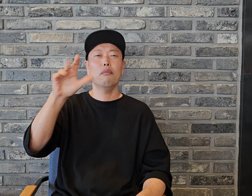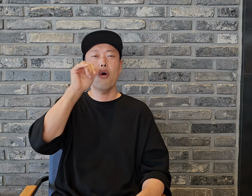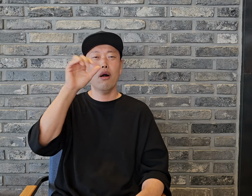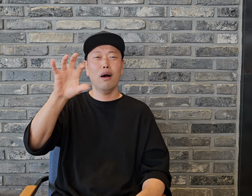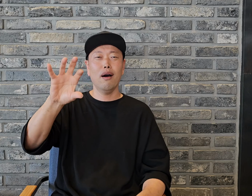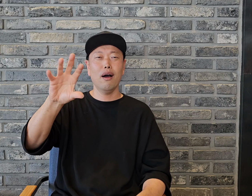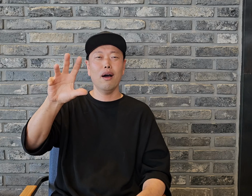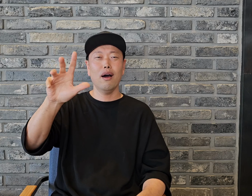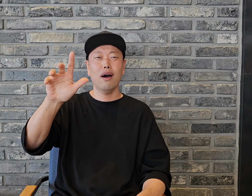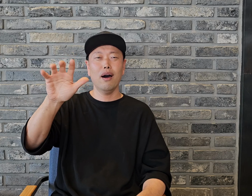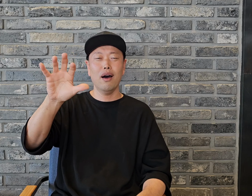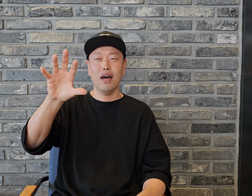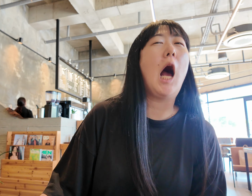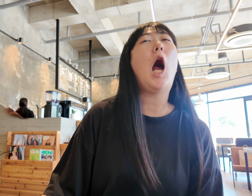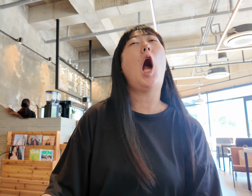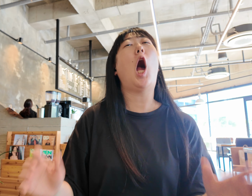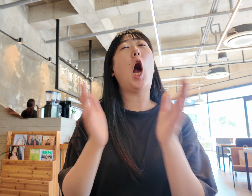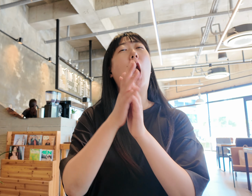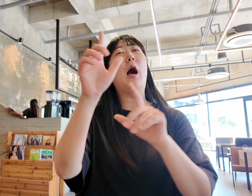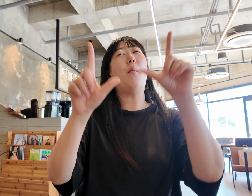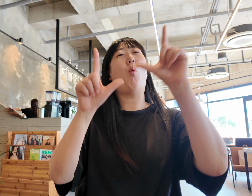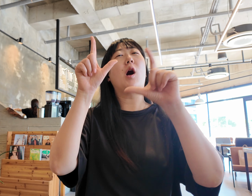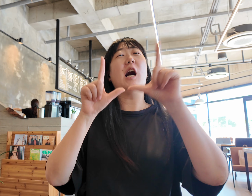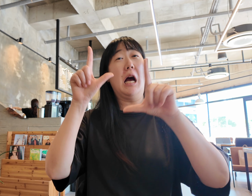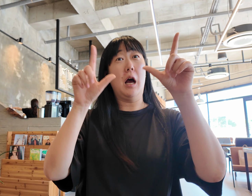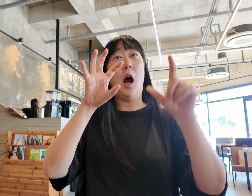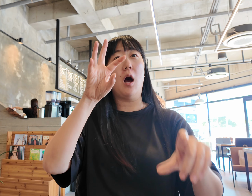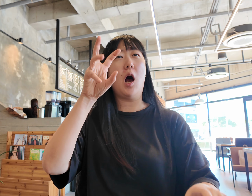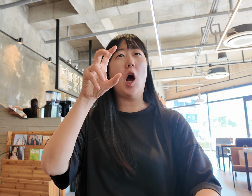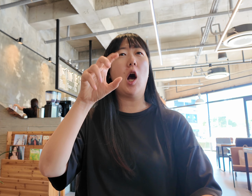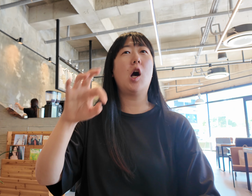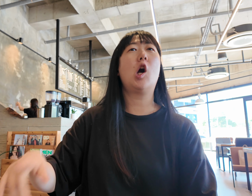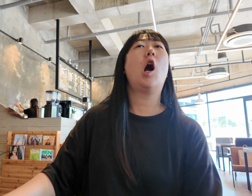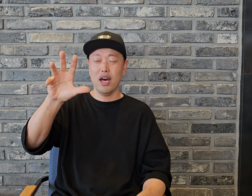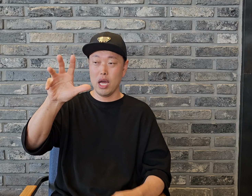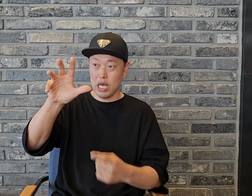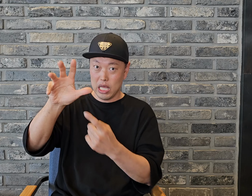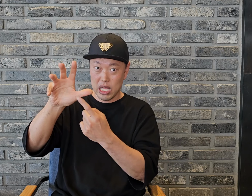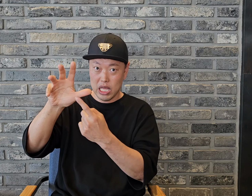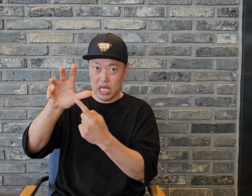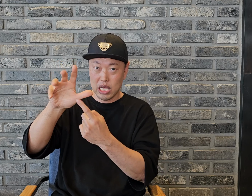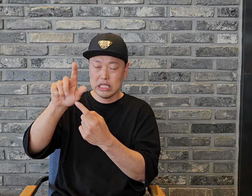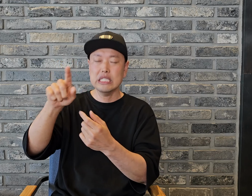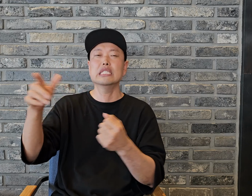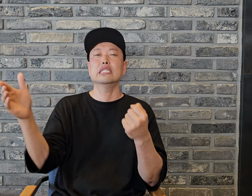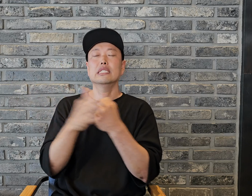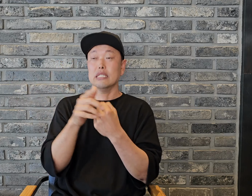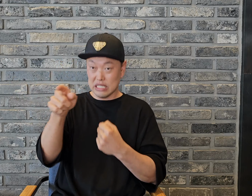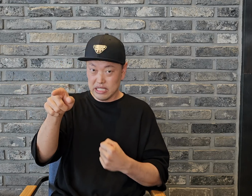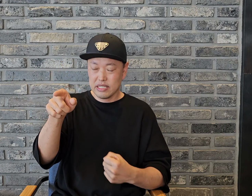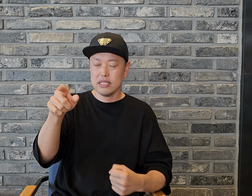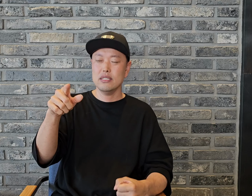今私が表現していることと同じです。 ああ、太陽の形ですね。 実際の太陽の姿を見て表現してみましょう。